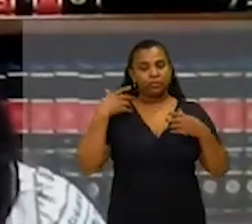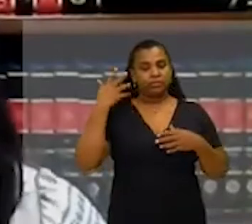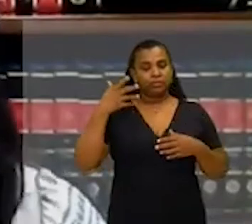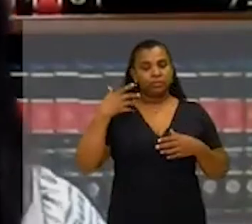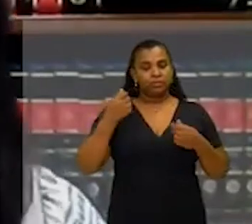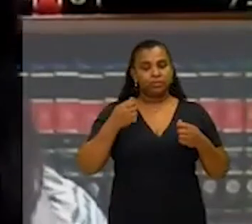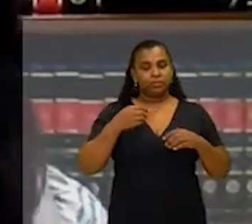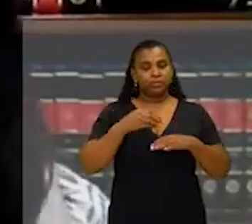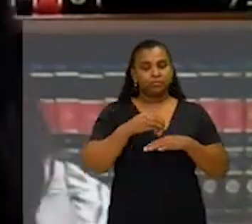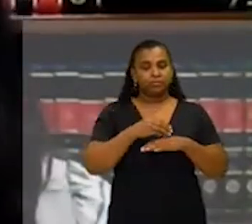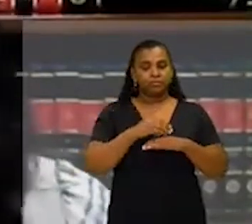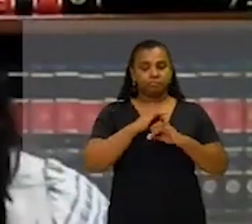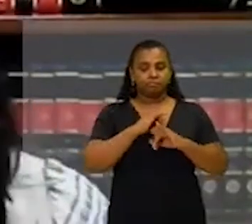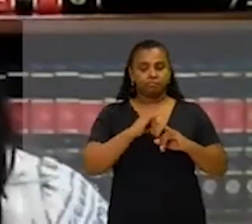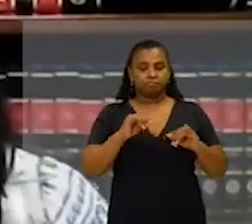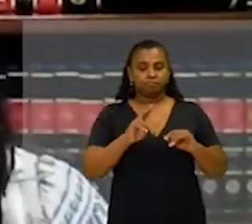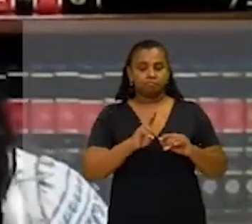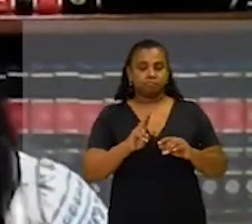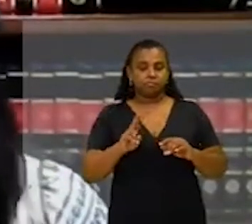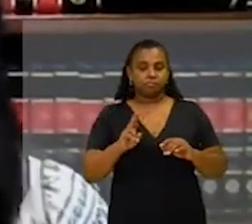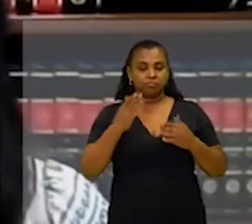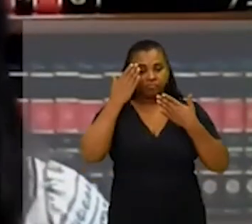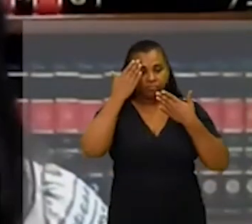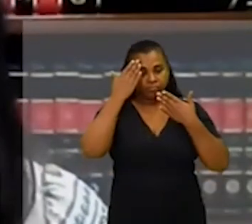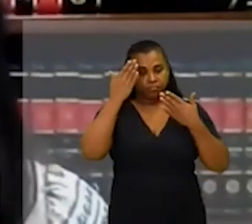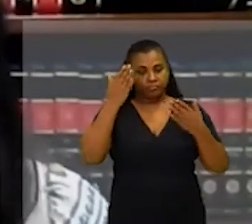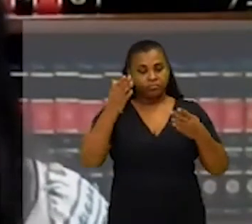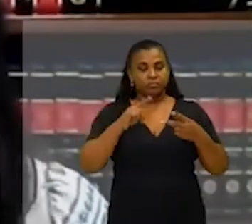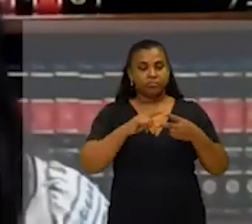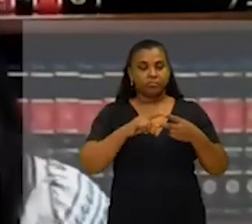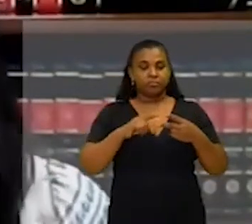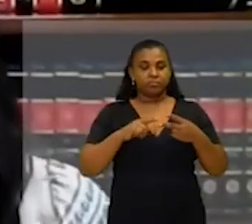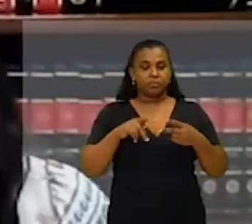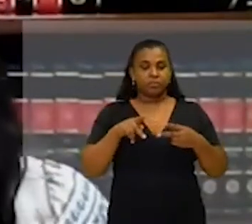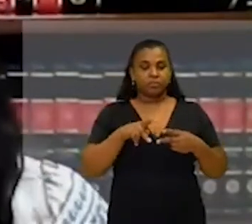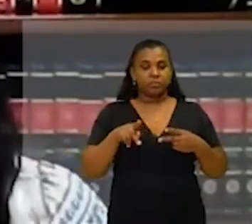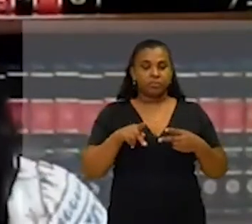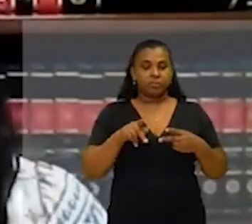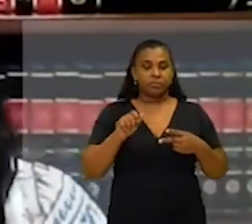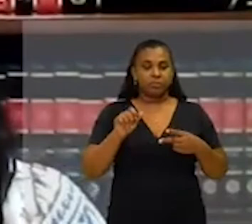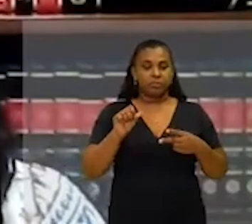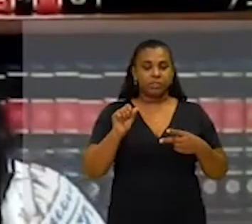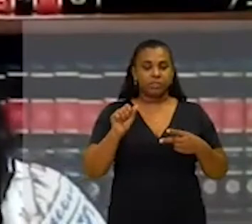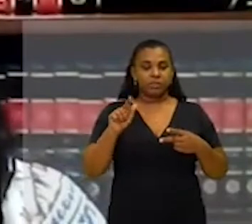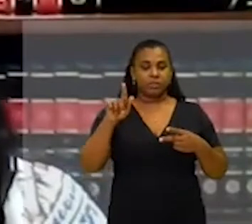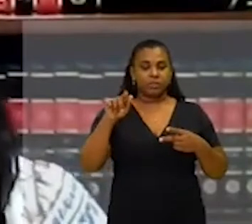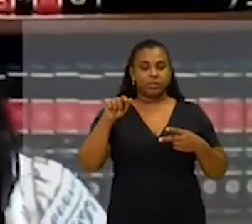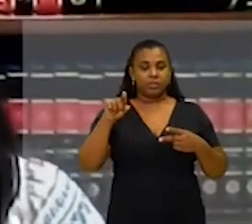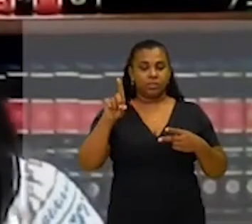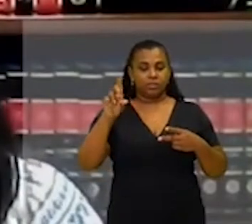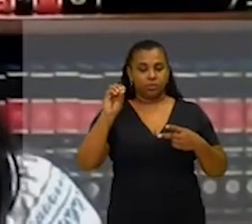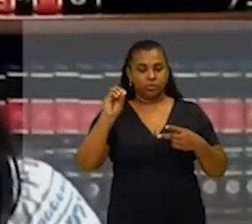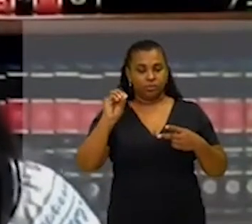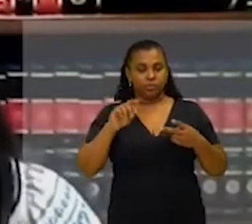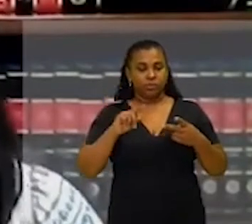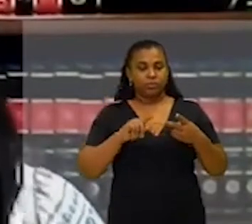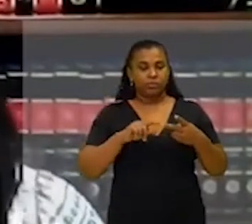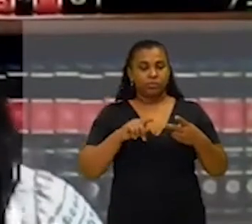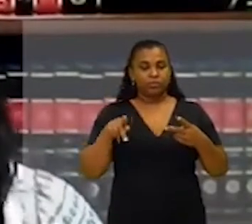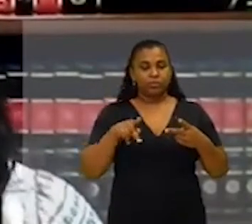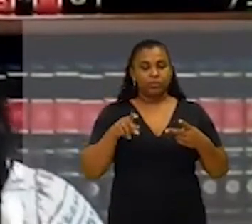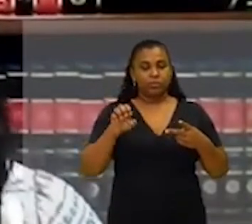Eneida Desiree salgado e é um pesquisador Eric e hoje Nakamura com quem em conjunto desenvolvemos o